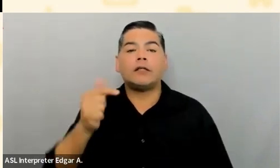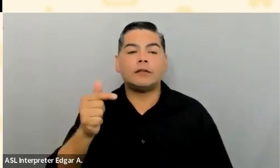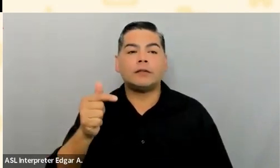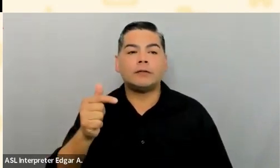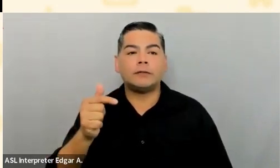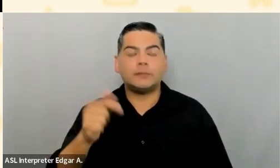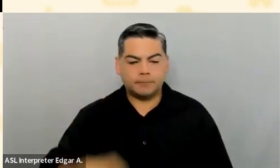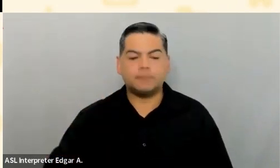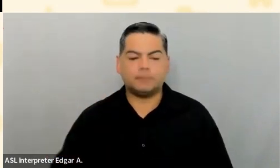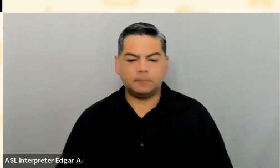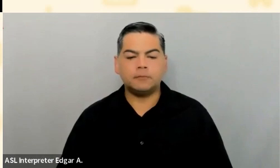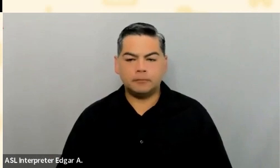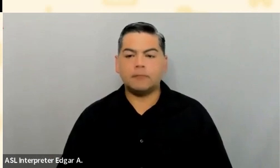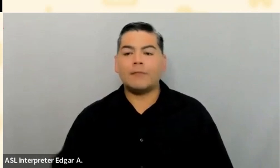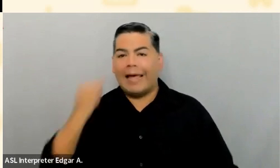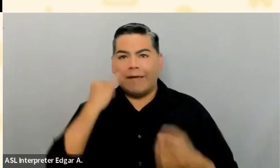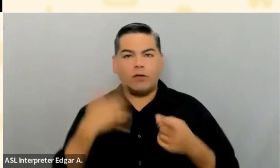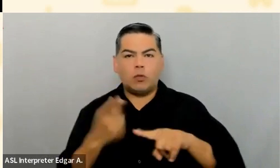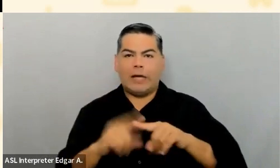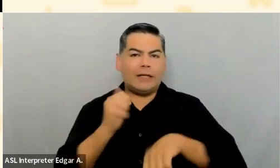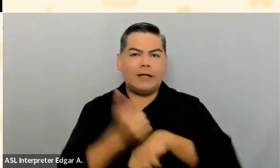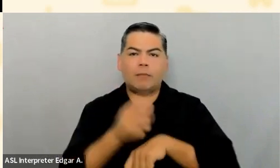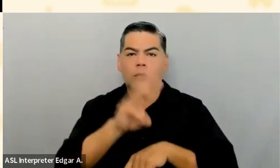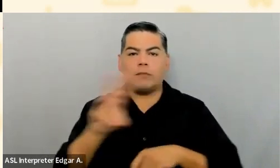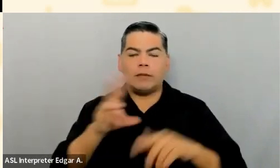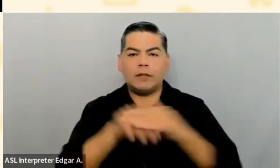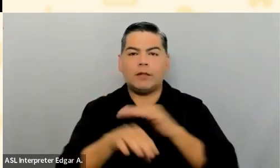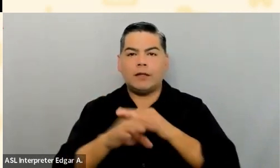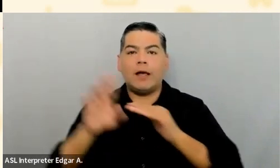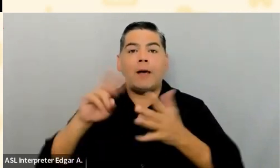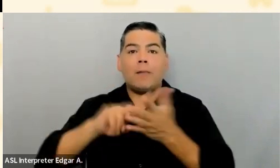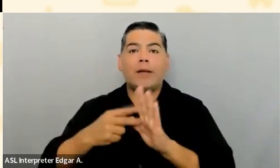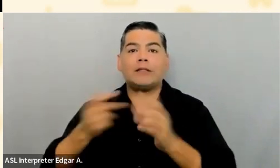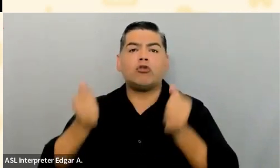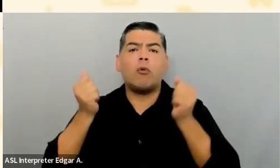Si no pueden hacer que su sitio web sea accesible, puede significar que excluyan a gran parte de su audiencia potencial.